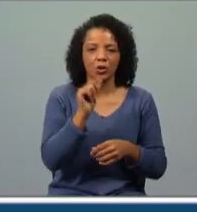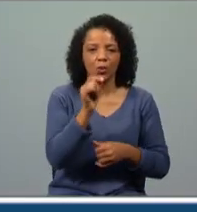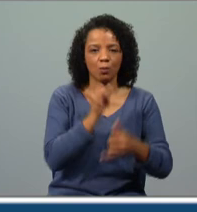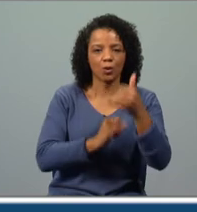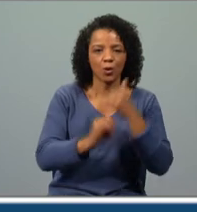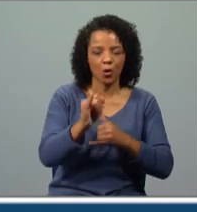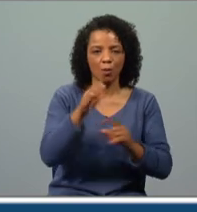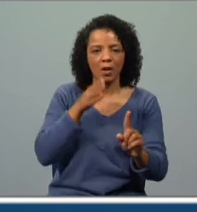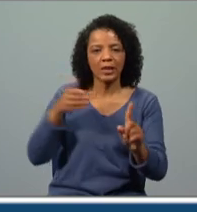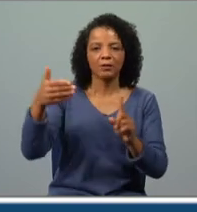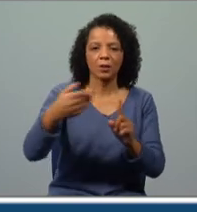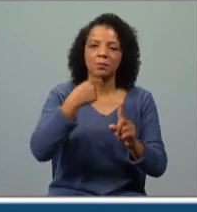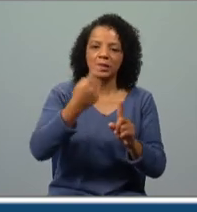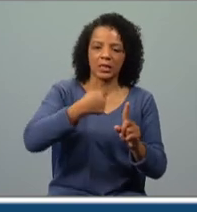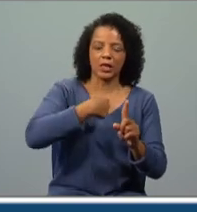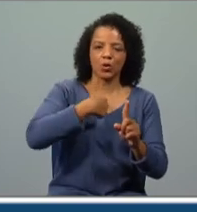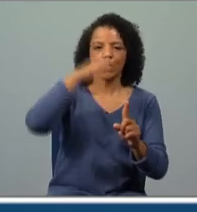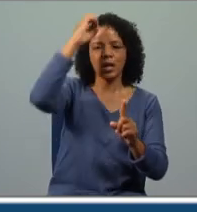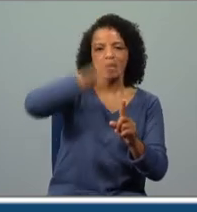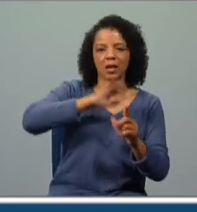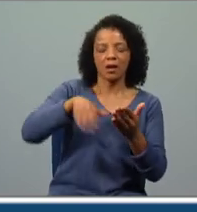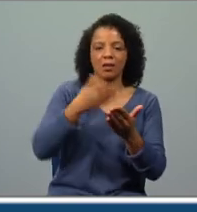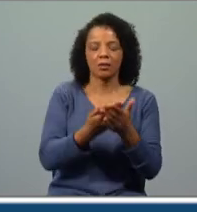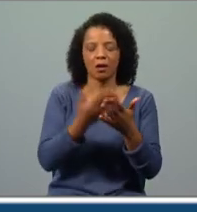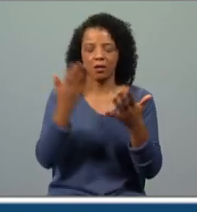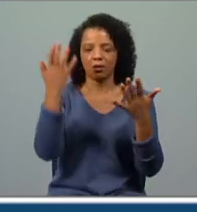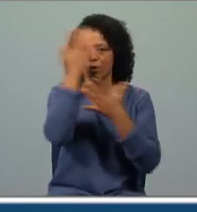indefinido para se identificar e causará confusão 未定義以識別並將導致混亂